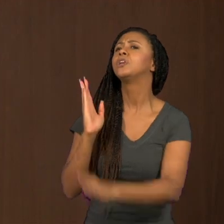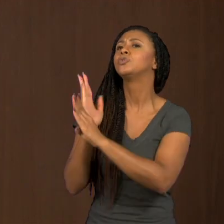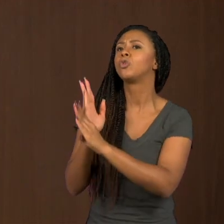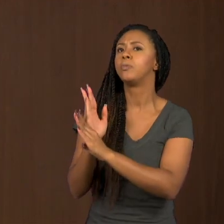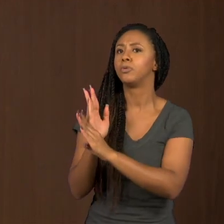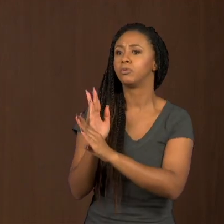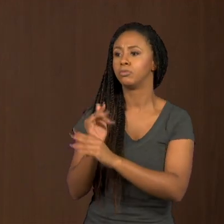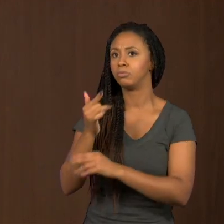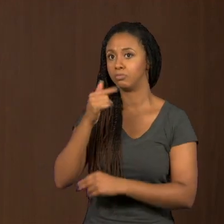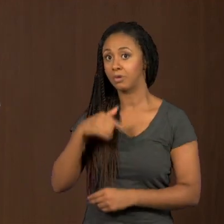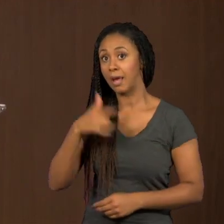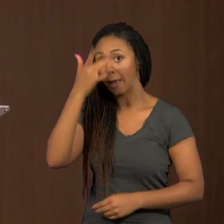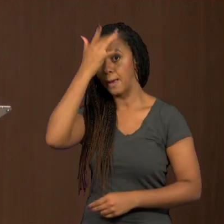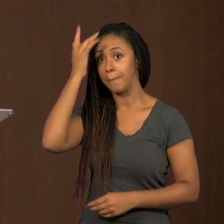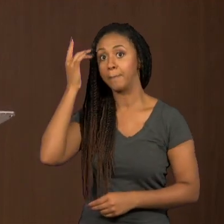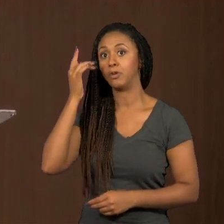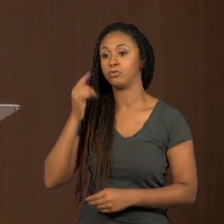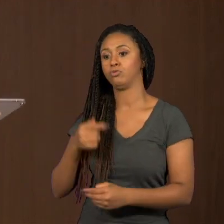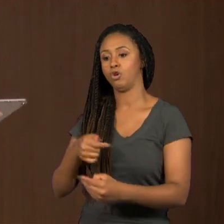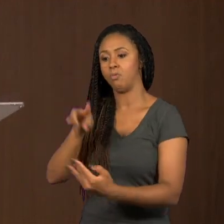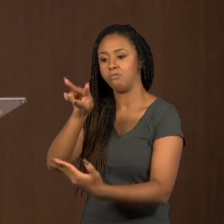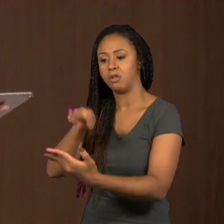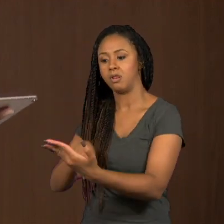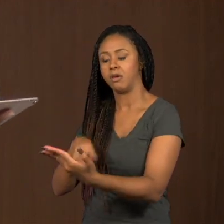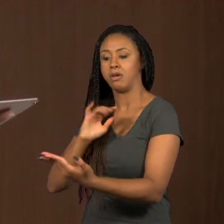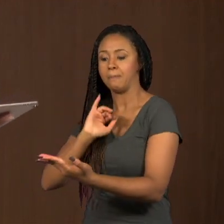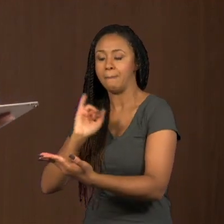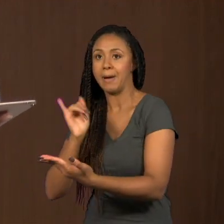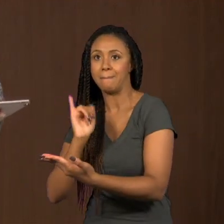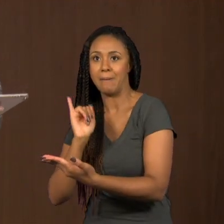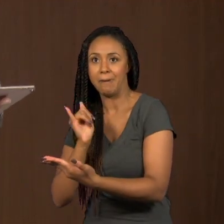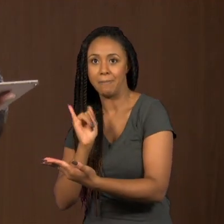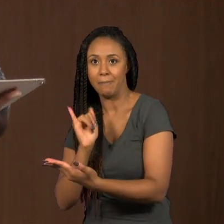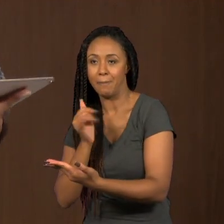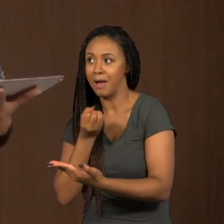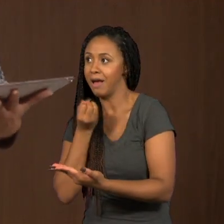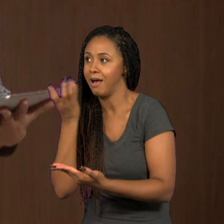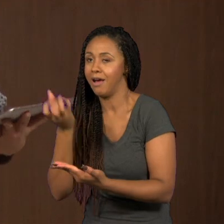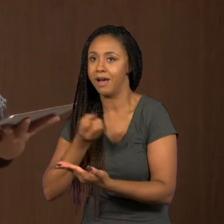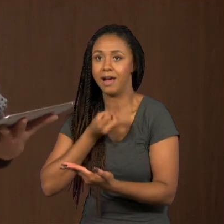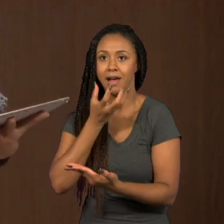NARRA ESSA HISTÓRIA QUE TERIA ACONTECIDO COM ELE,